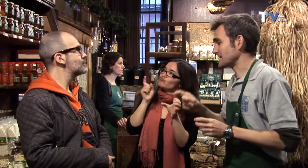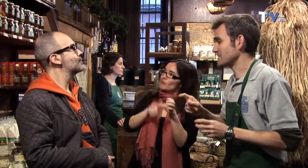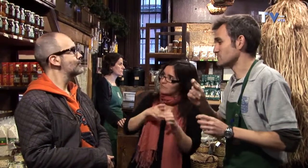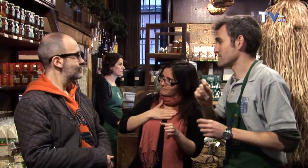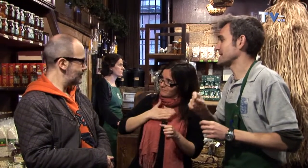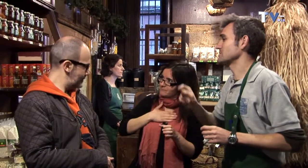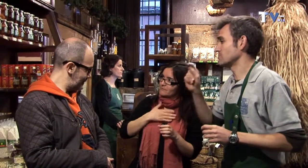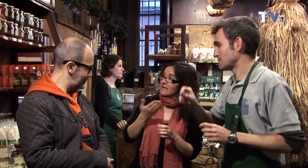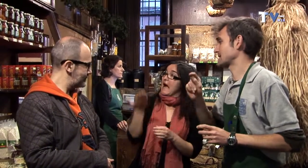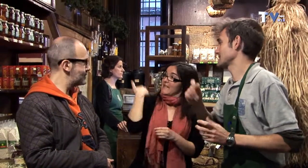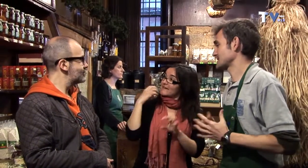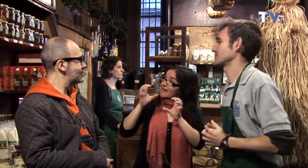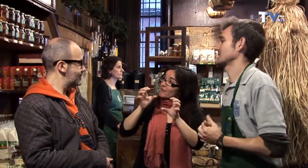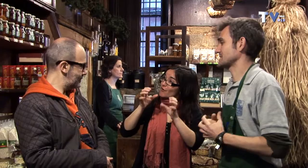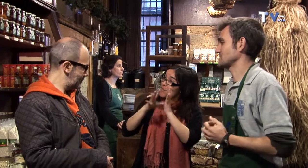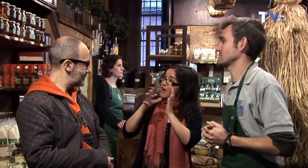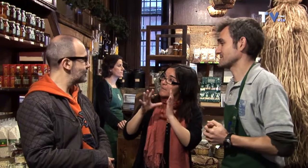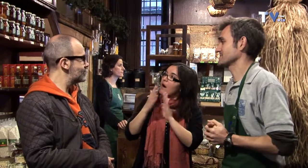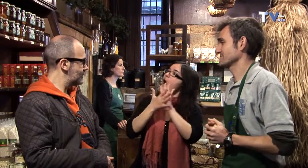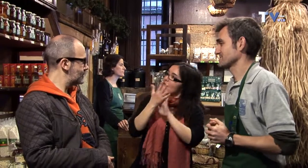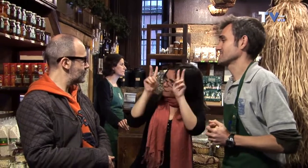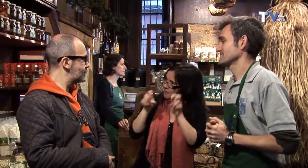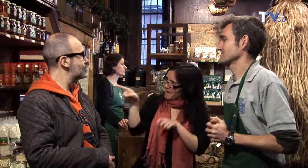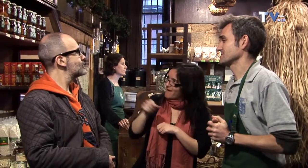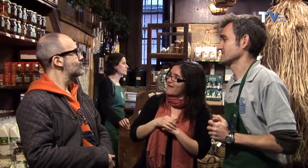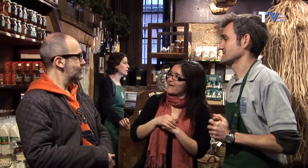Tenemos dos clientes ciegos y facebook,